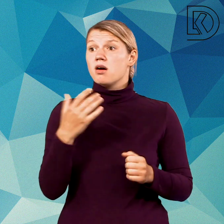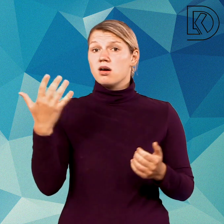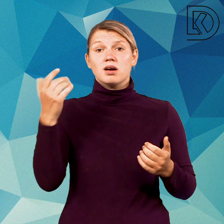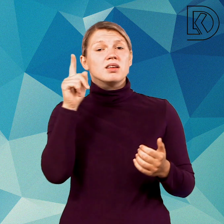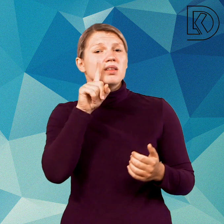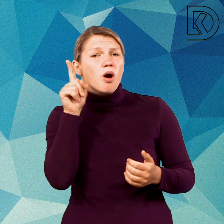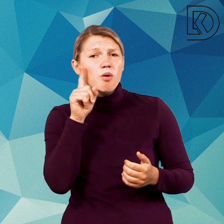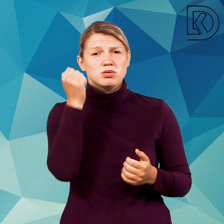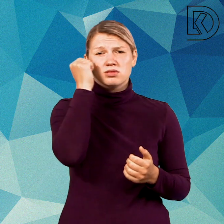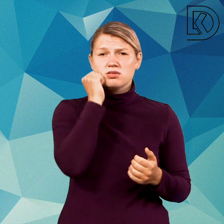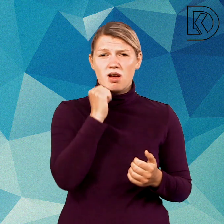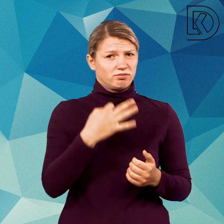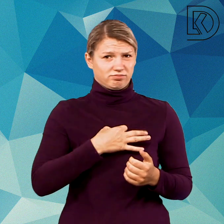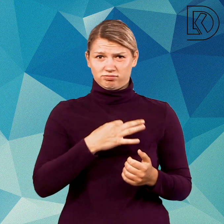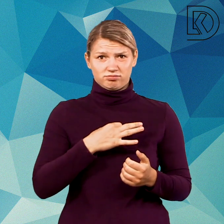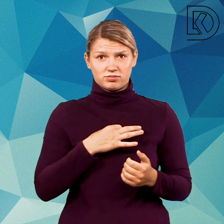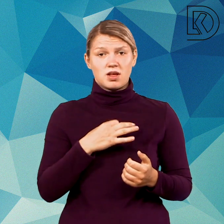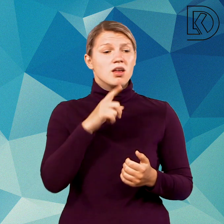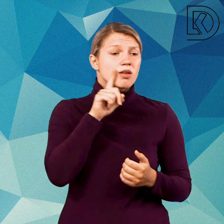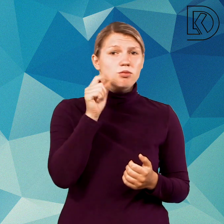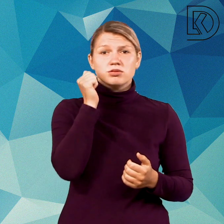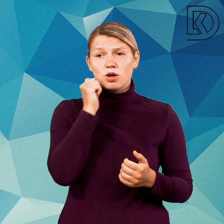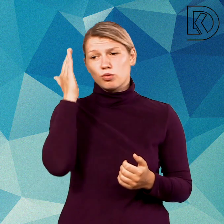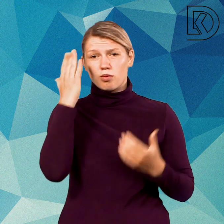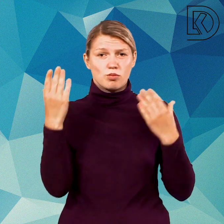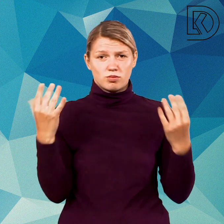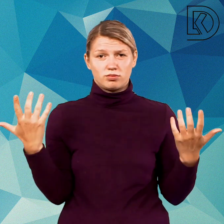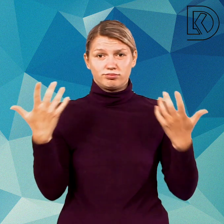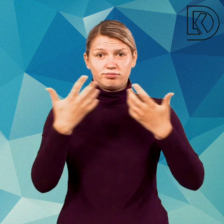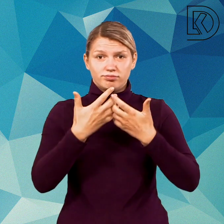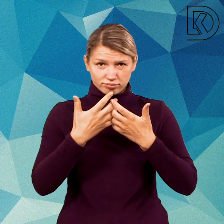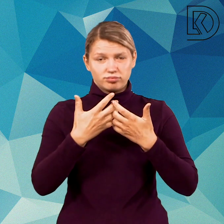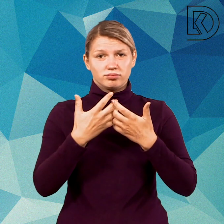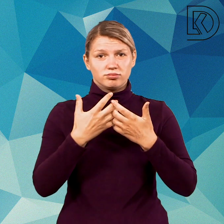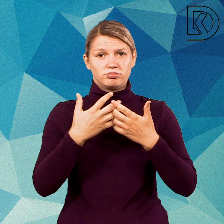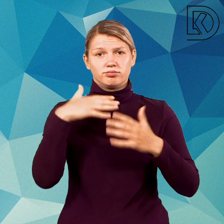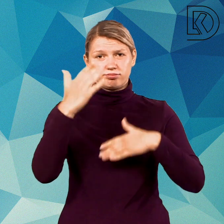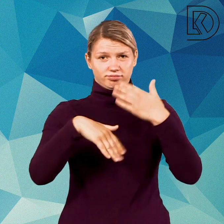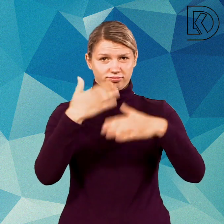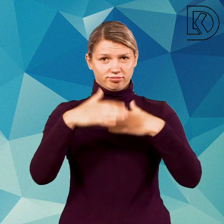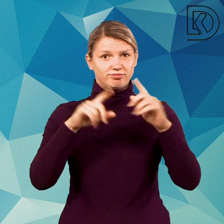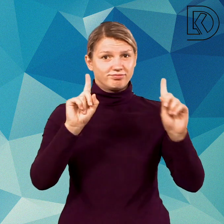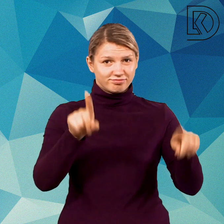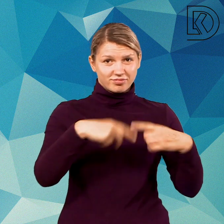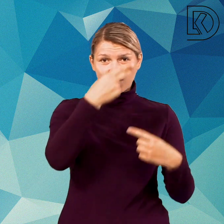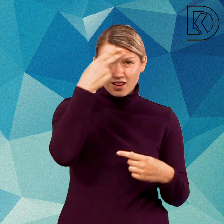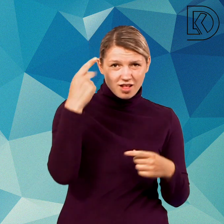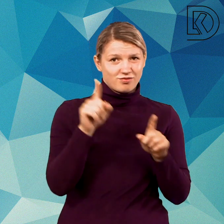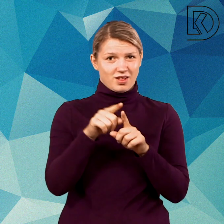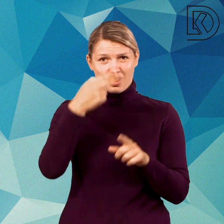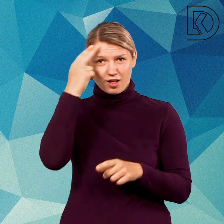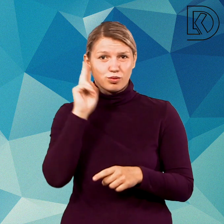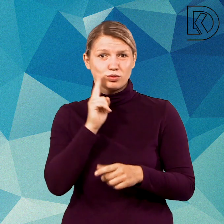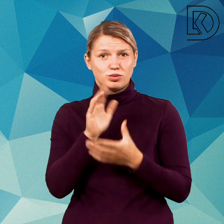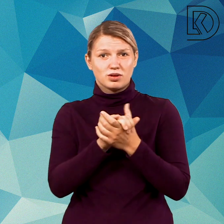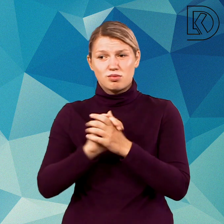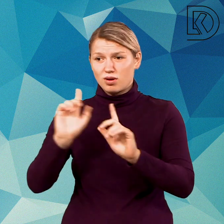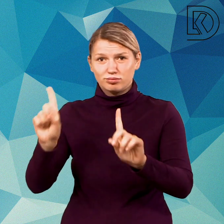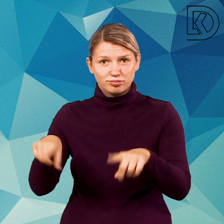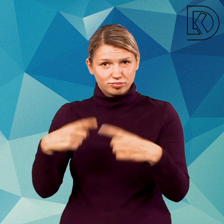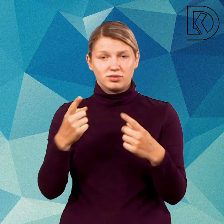Dalyvaukite ir jaunimas, ir senjorai - mūsų visų idėjoms susijungus galėsime dirbti toliau ir palaikyti LKD.